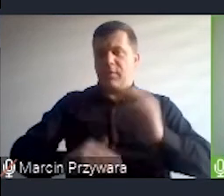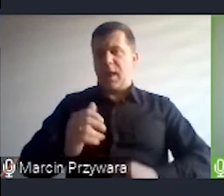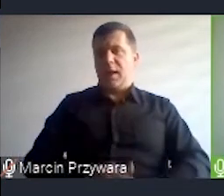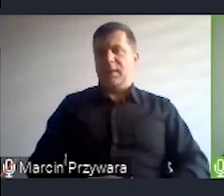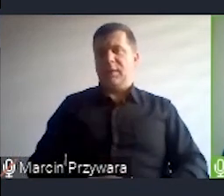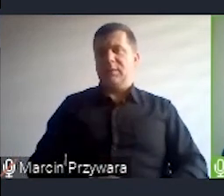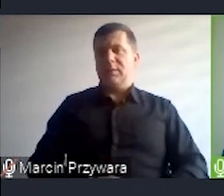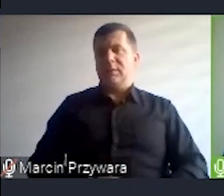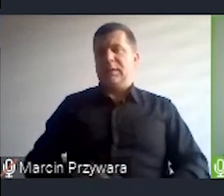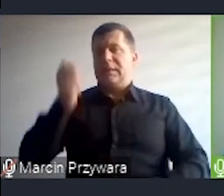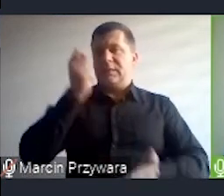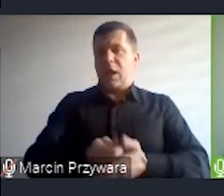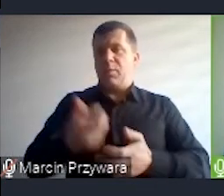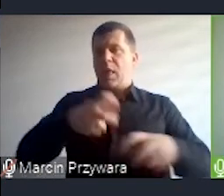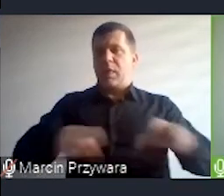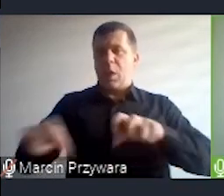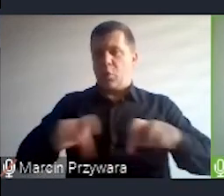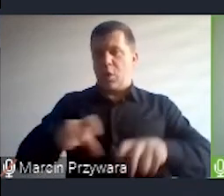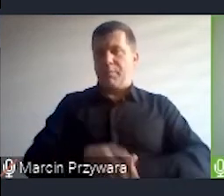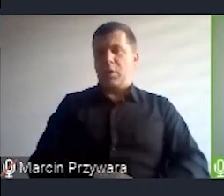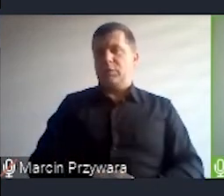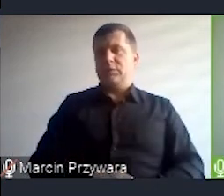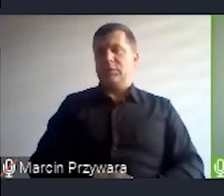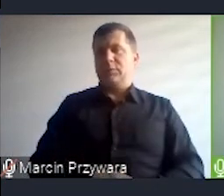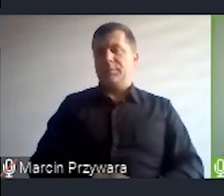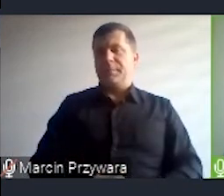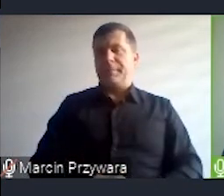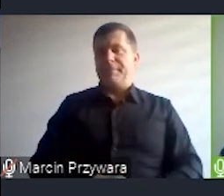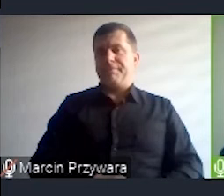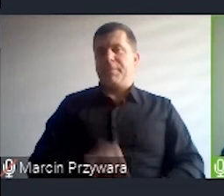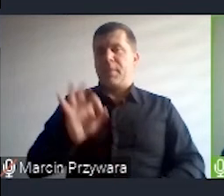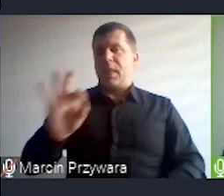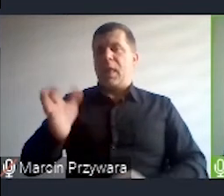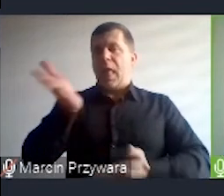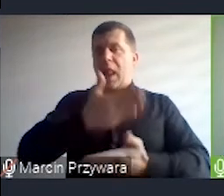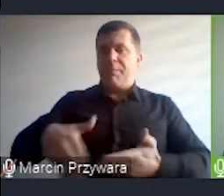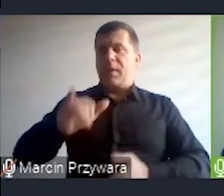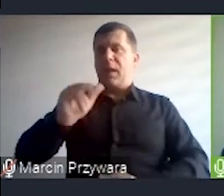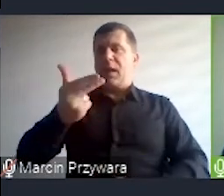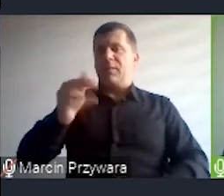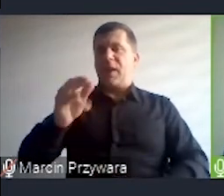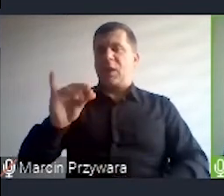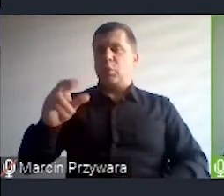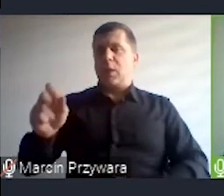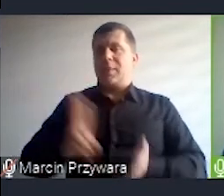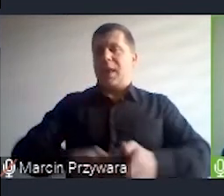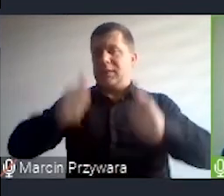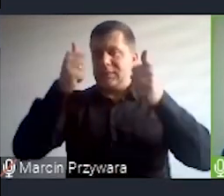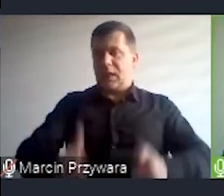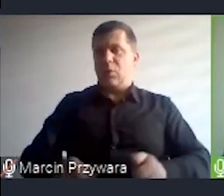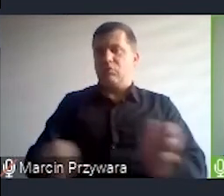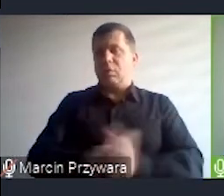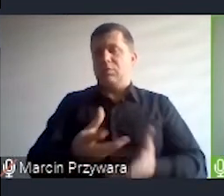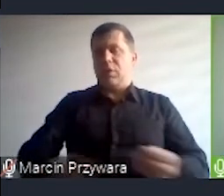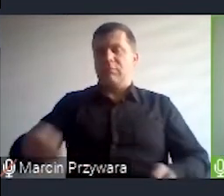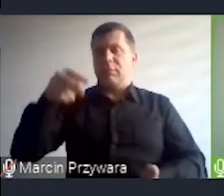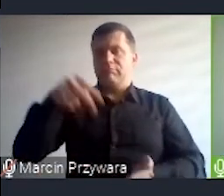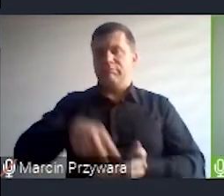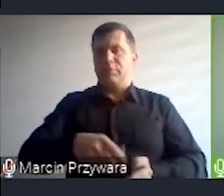zakup nieruchomości i elementy infrastruktury na stałe przytwierdzone do nieruchomości.